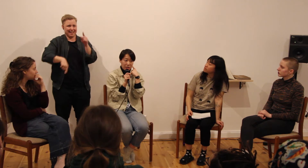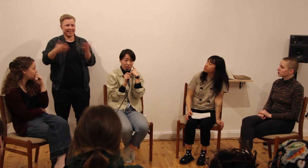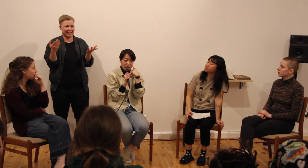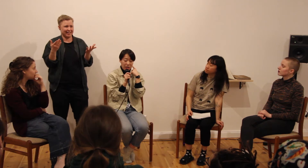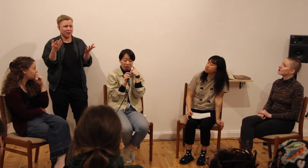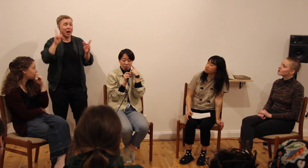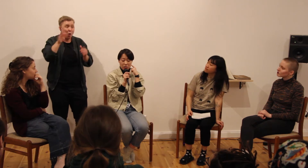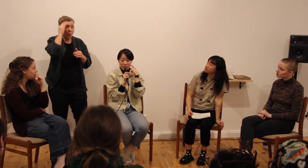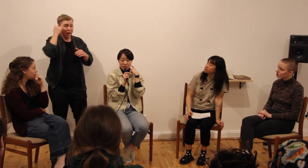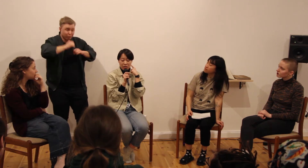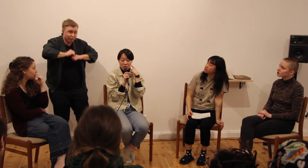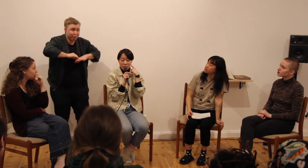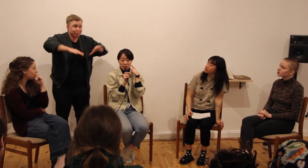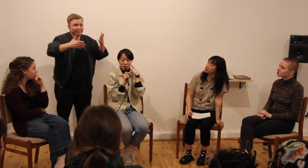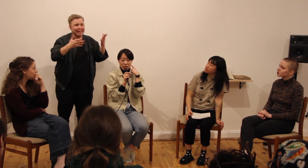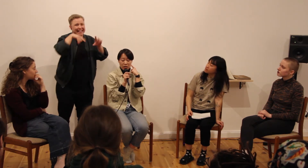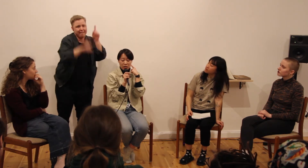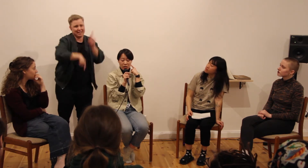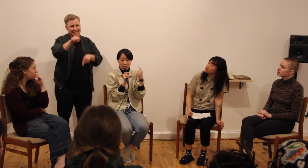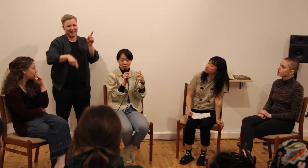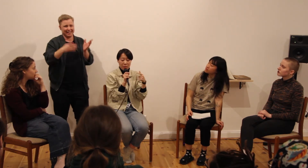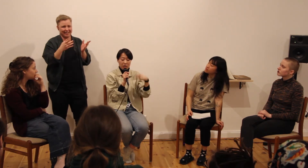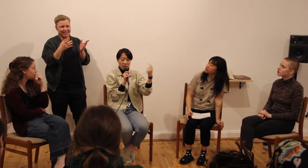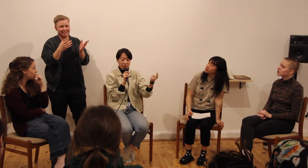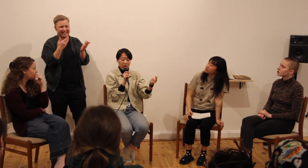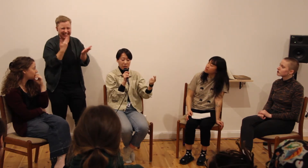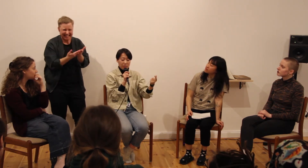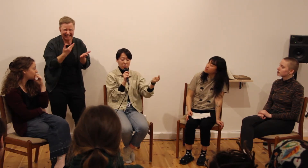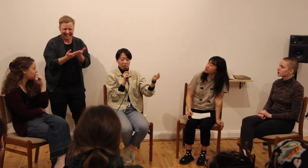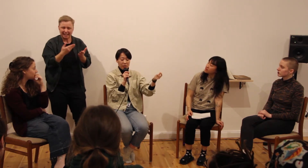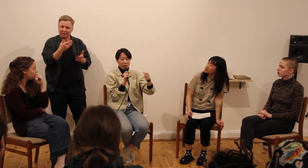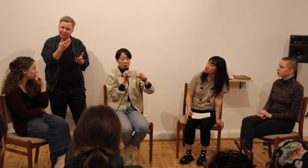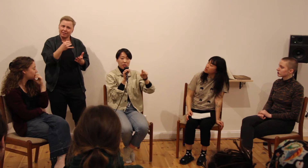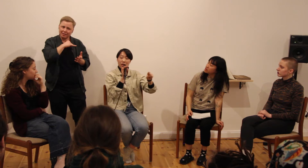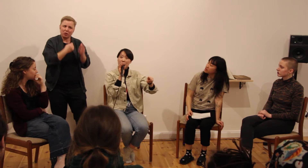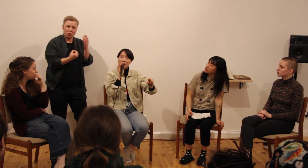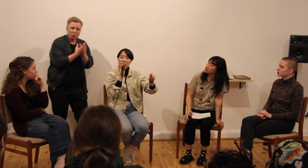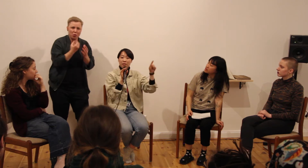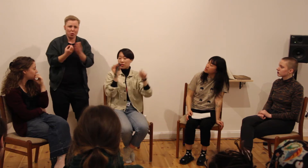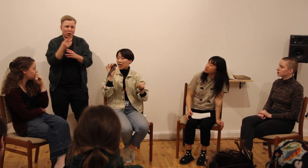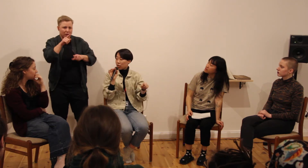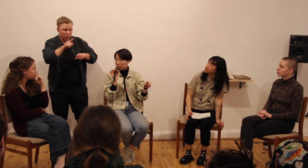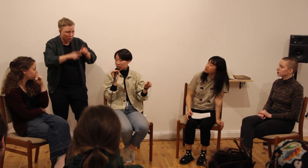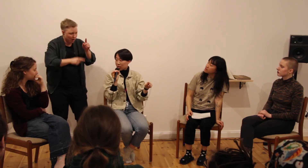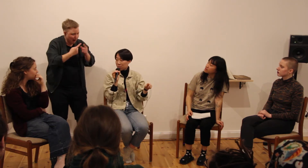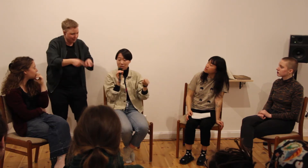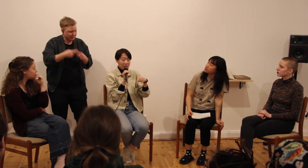dass es verschiedene Sprachen gibt und Kulturen.